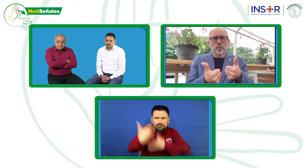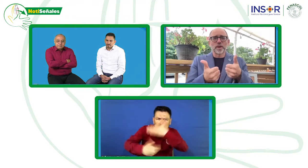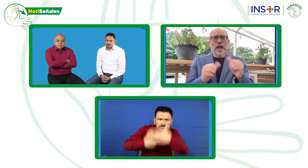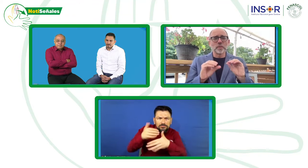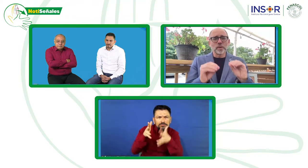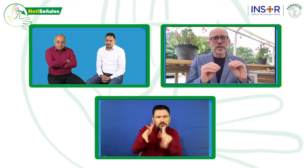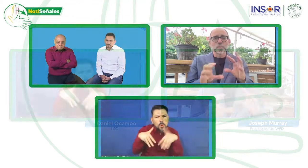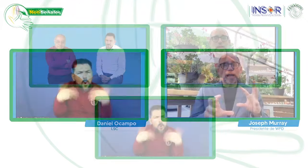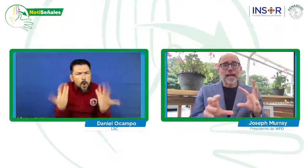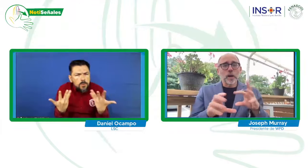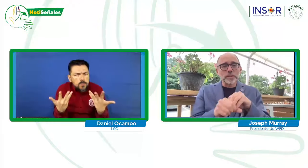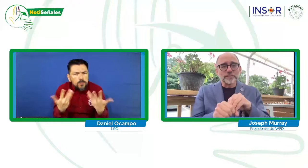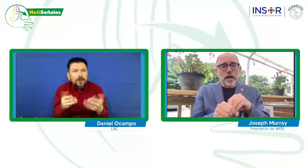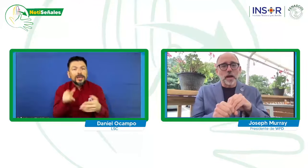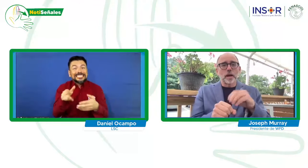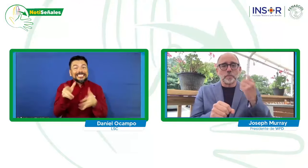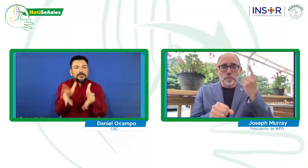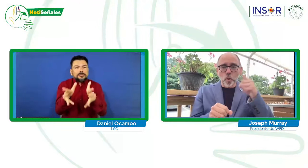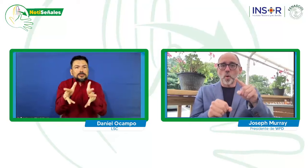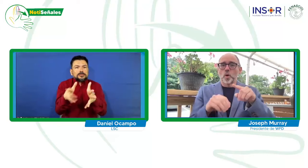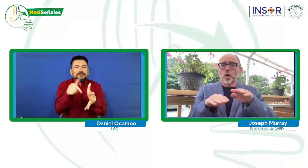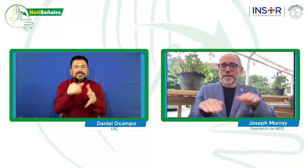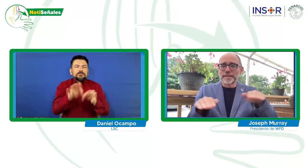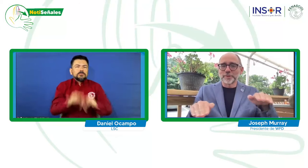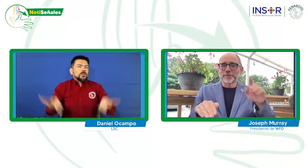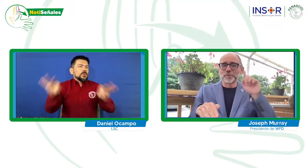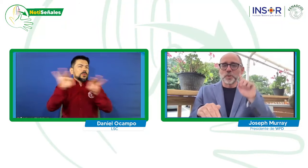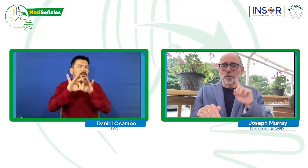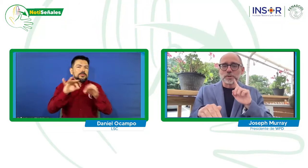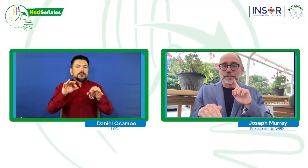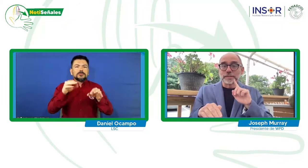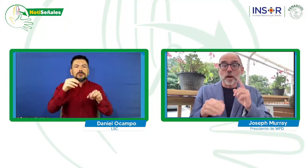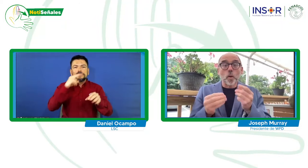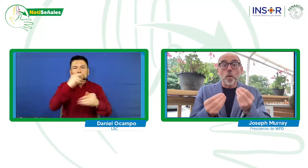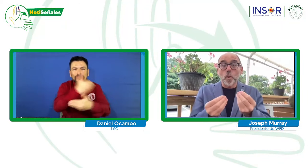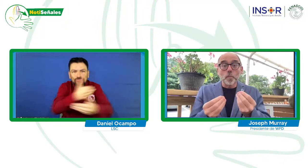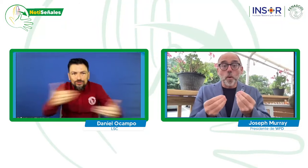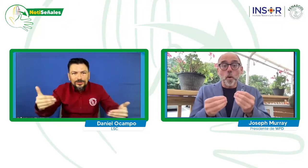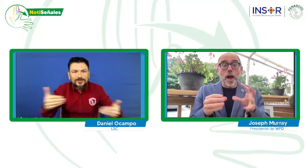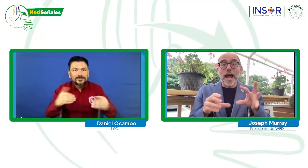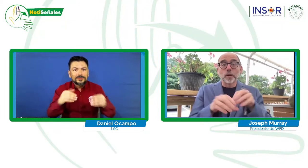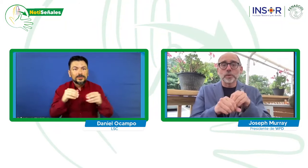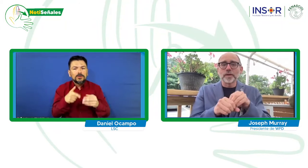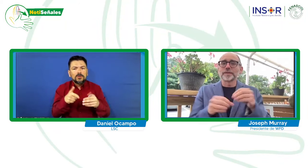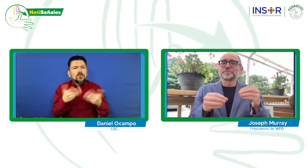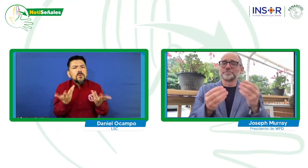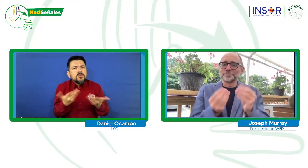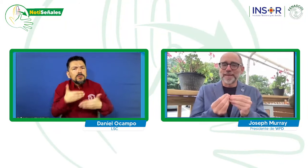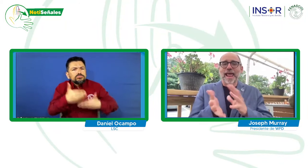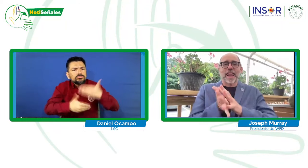formarlos también en guiarlos a que sean esos líderes en pensar